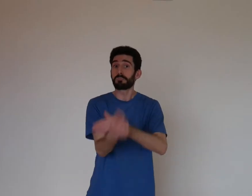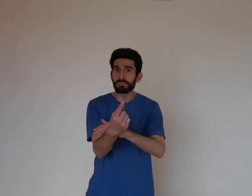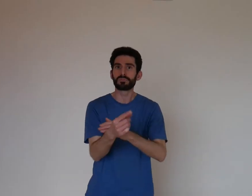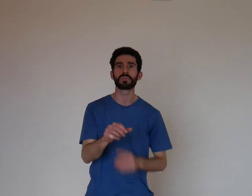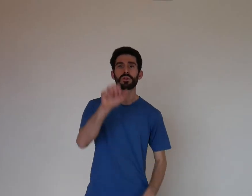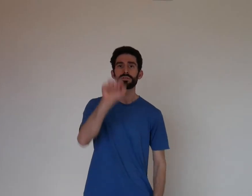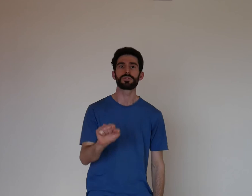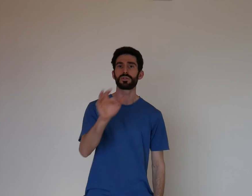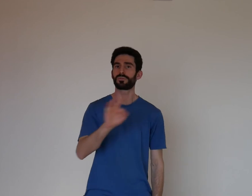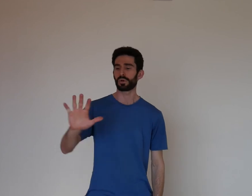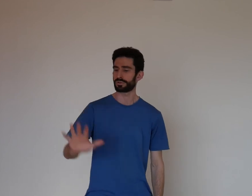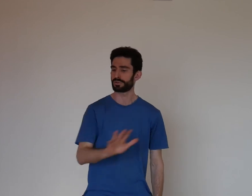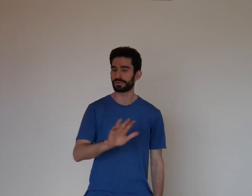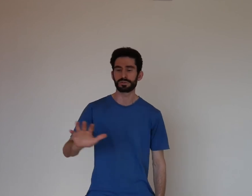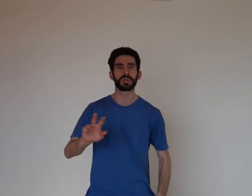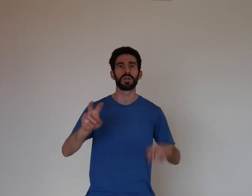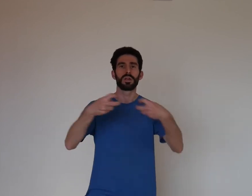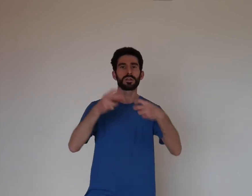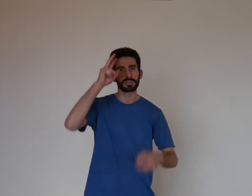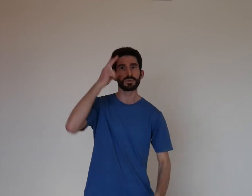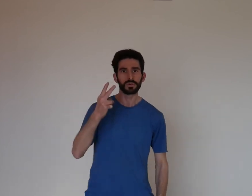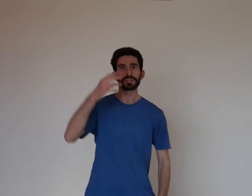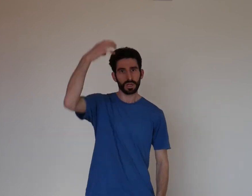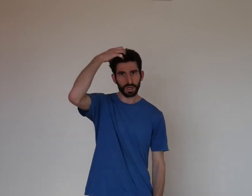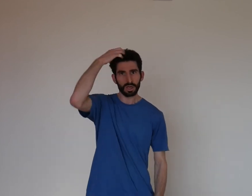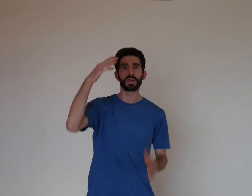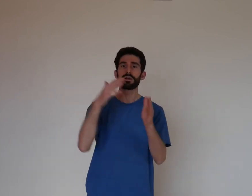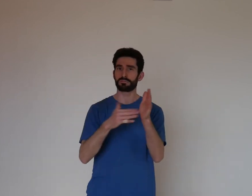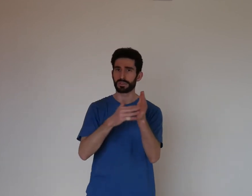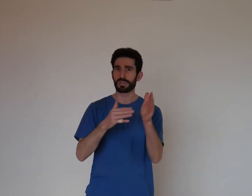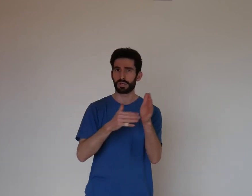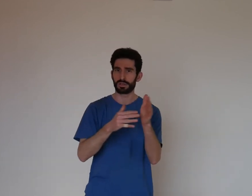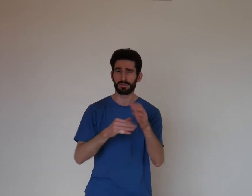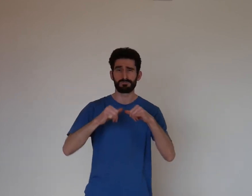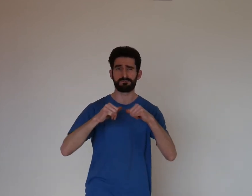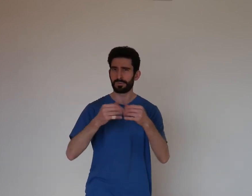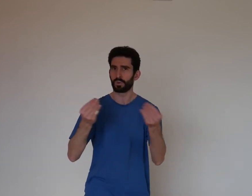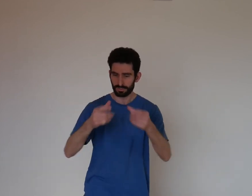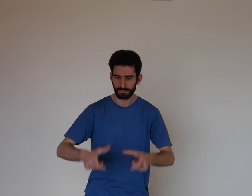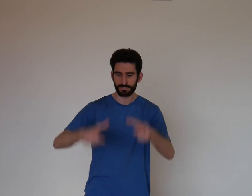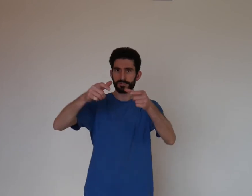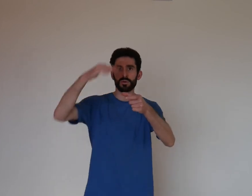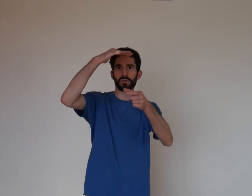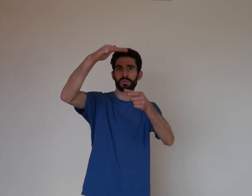Sauf dans le sud de la France, à Aix-en-Provence, Arles et Marseille, où l'on se soulageait